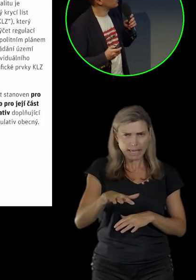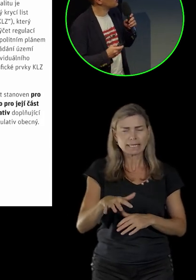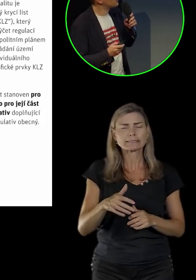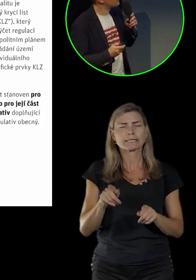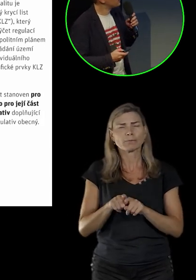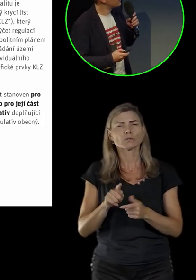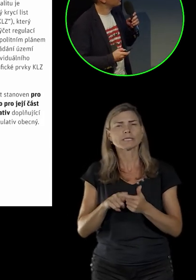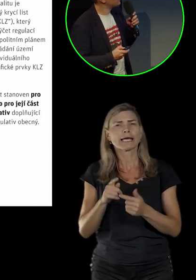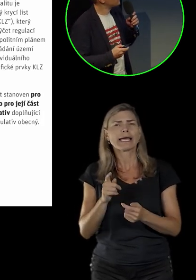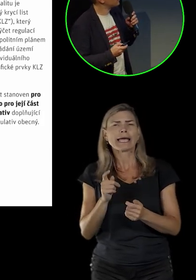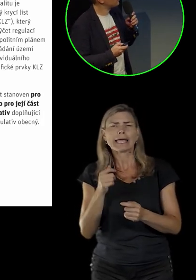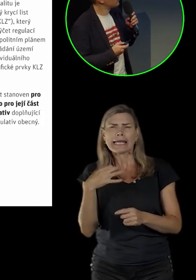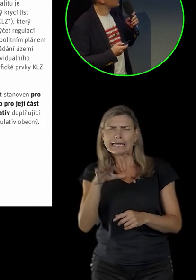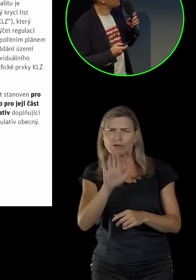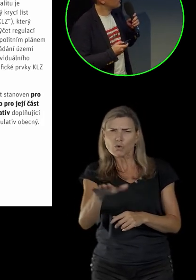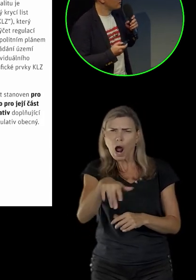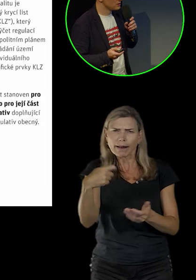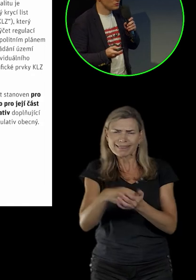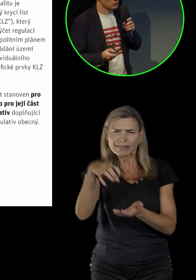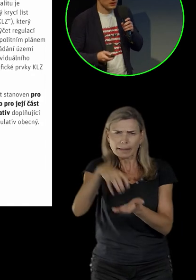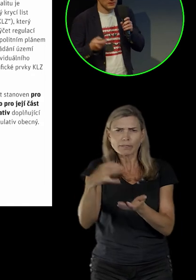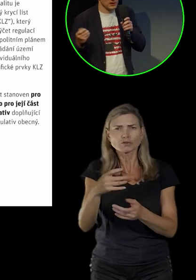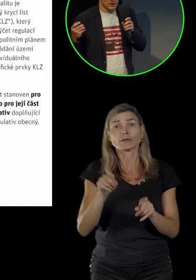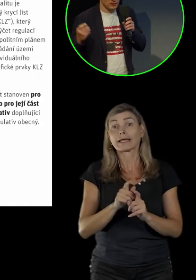pro každý jeden prvek, například pro prvek dopravní infrastruktury.